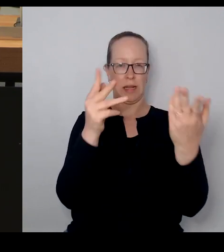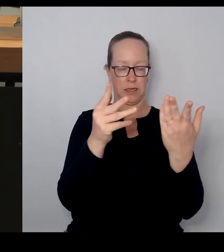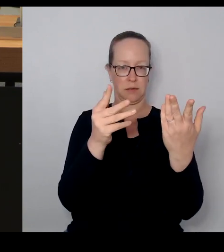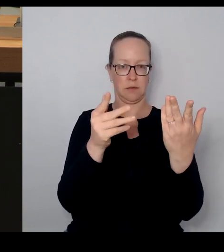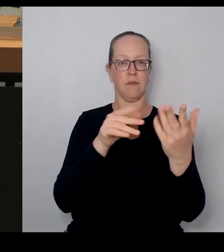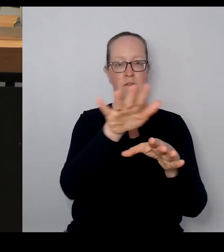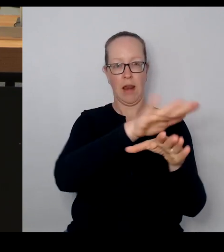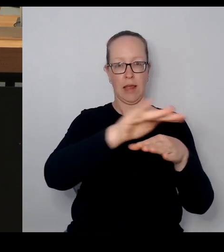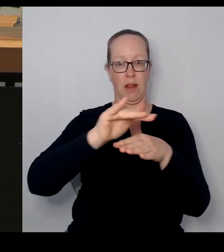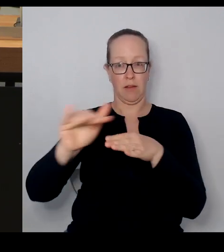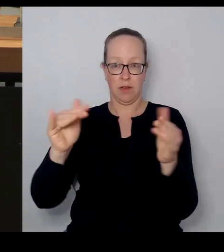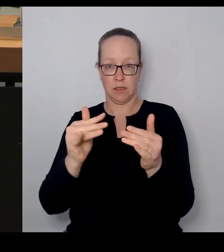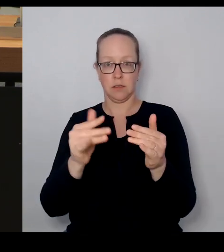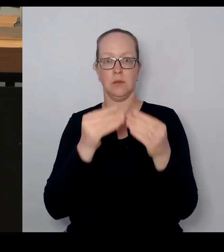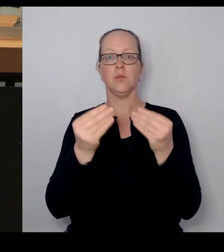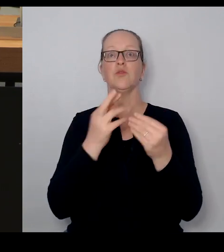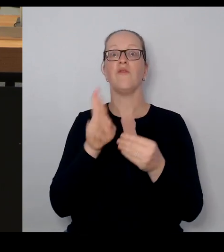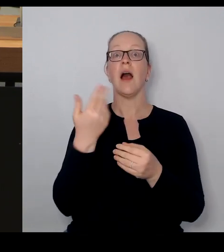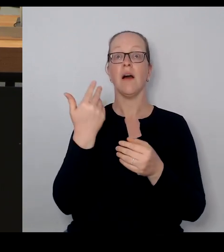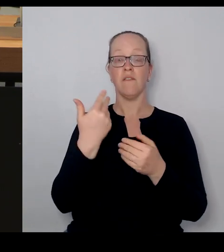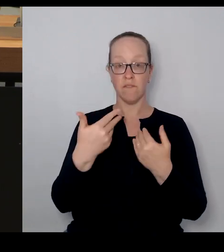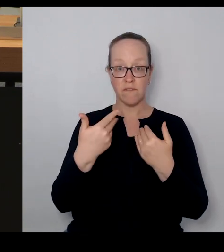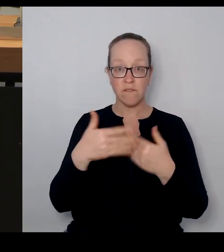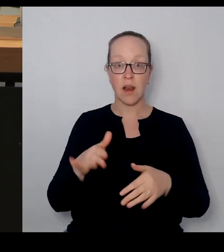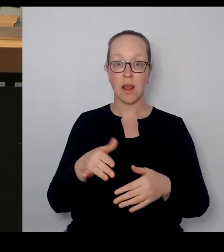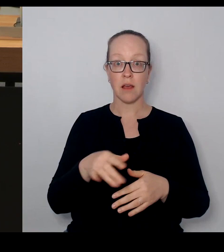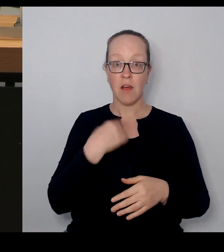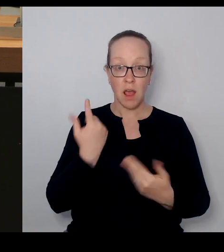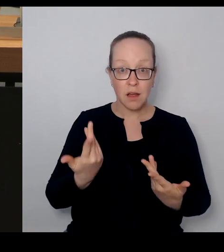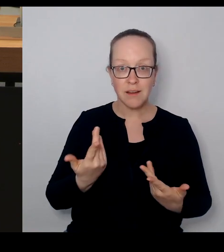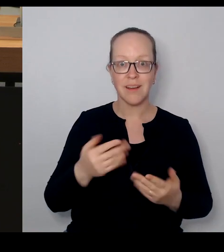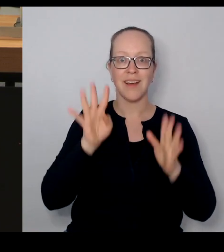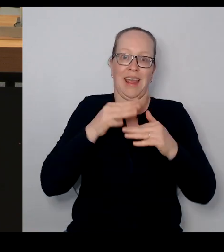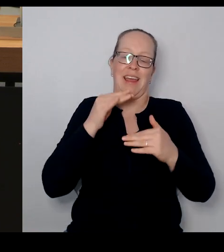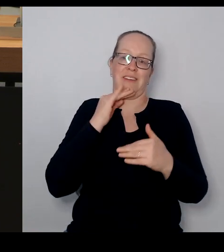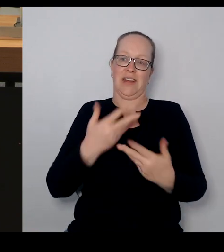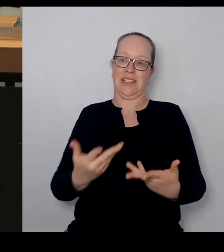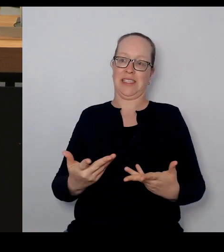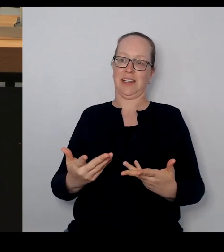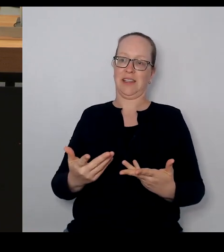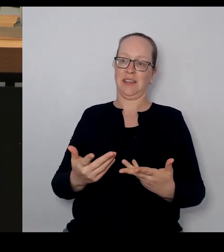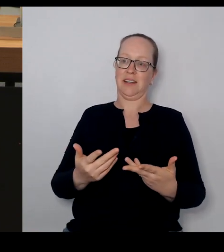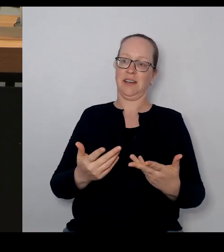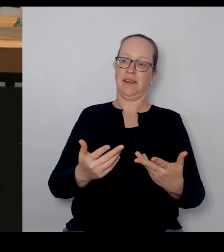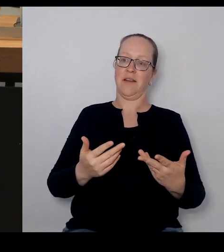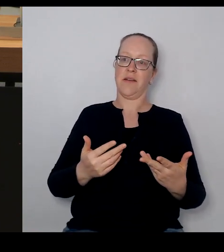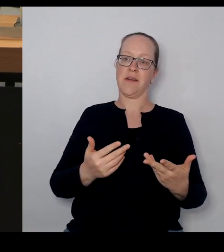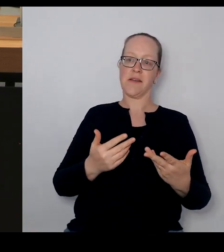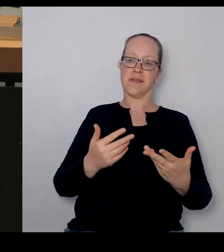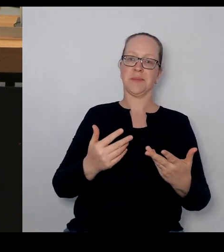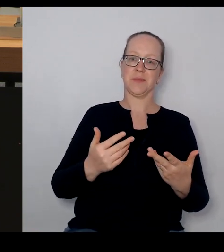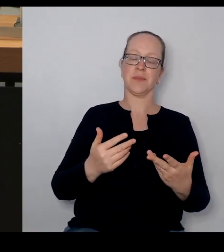Wenn Sie wollen, dass Berlin zur Schwamm stadt wird, dann müssen Sie sich fürs Regenwasser einsetzen und dann müssen sich auch für Entsiegelung einsetzen.